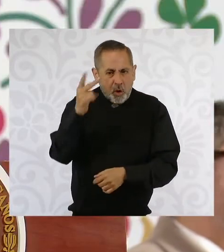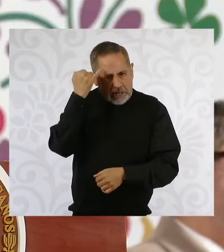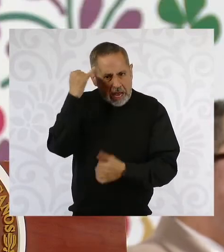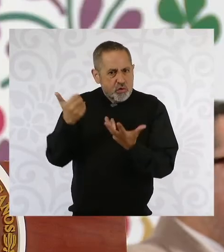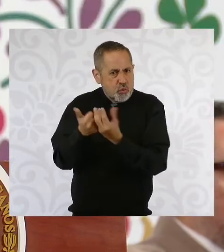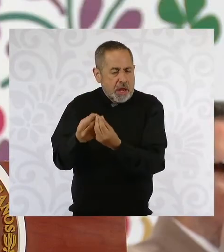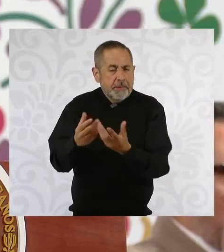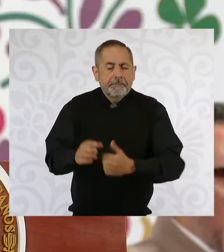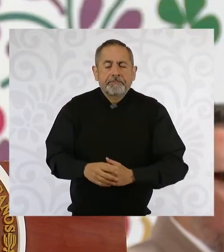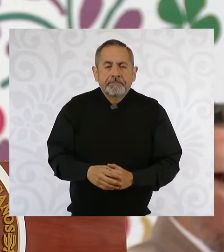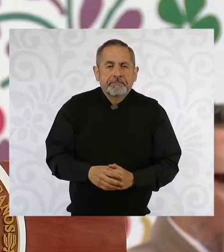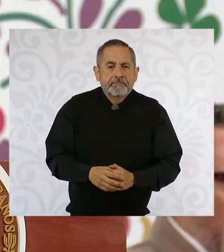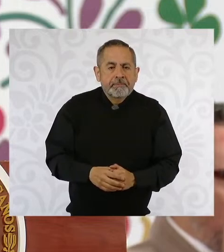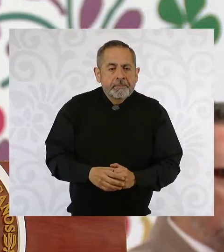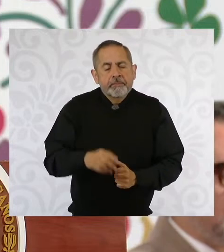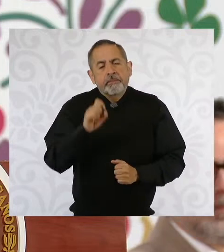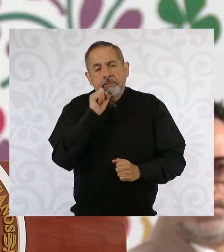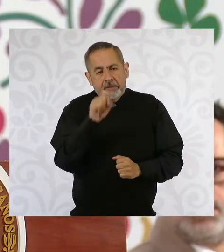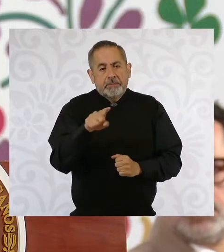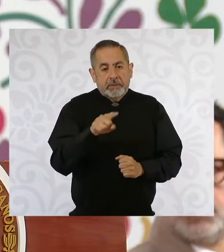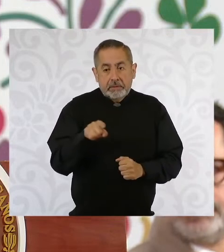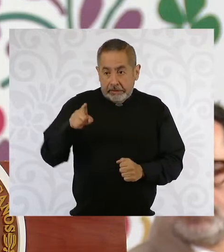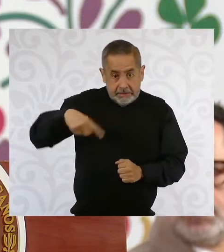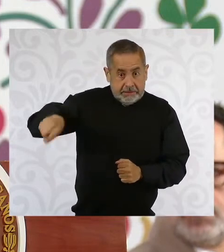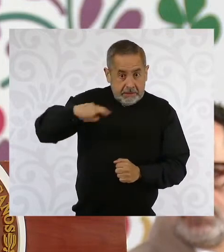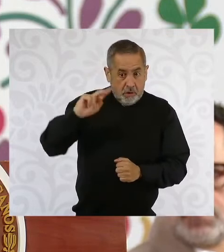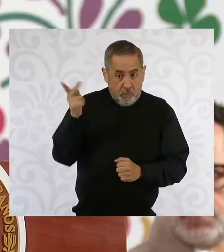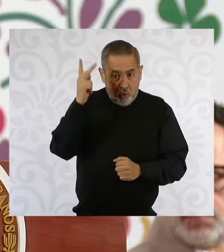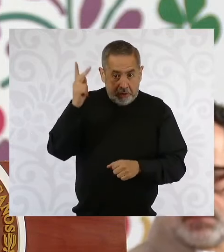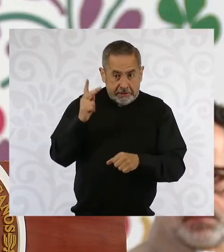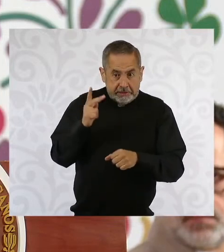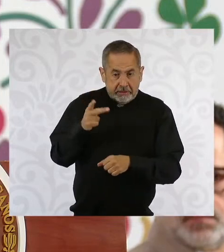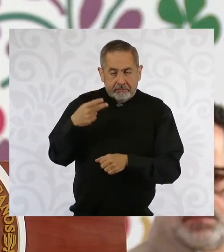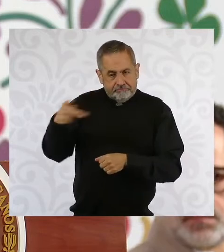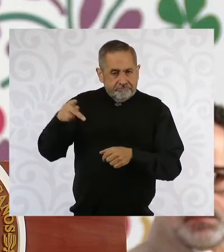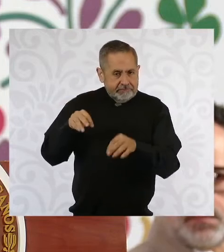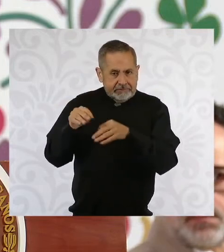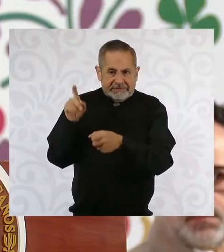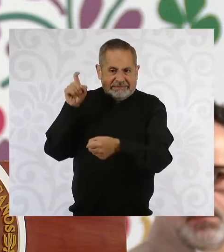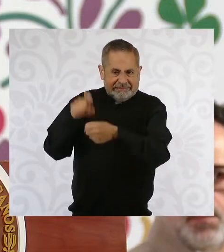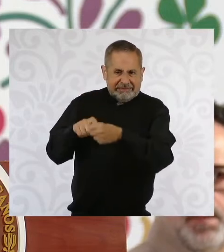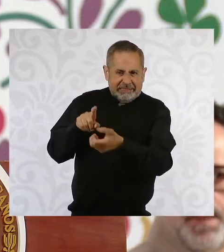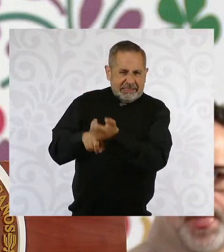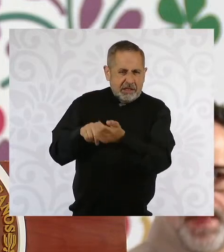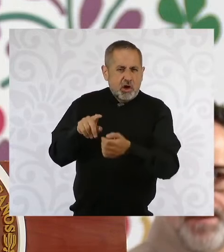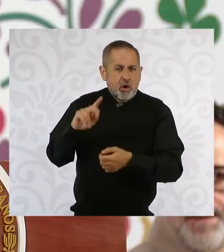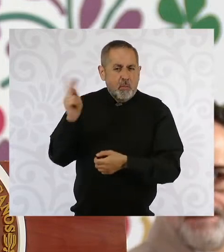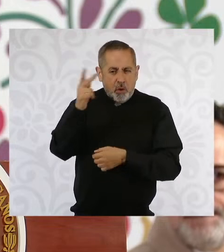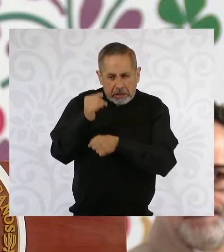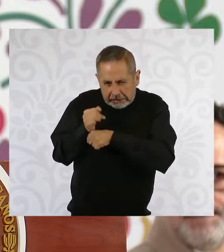que además de los investigadores que están en gran cantidad y desarrolladores e innovadores